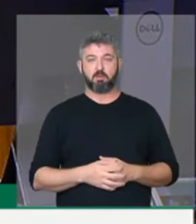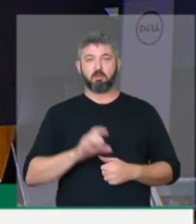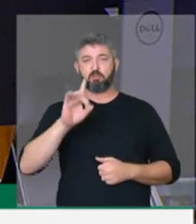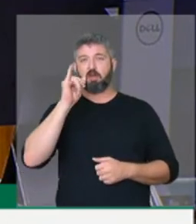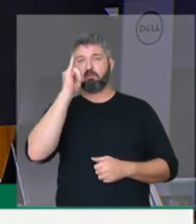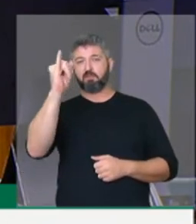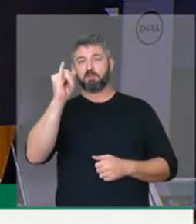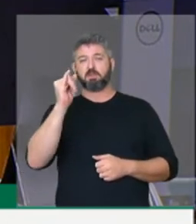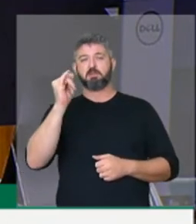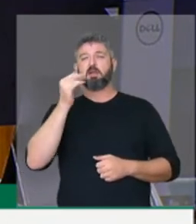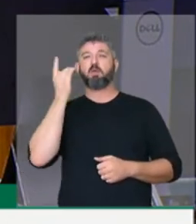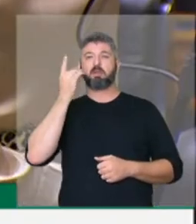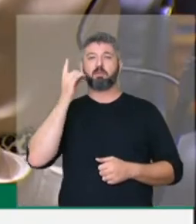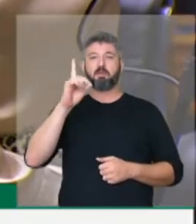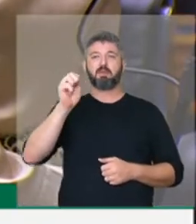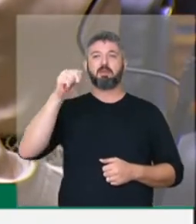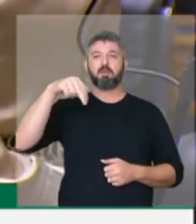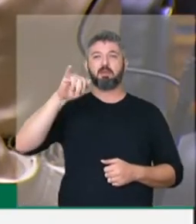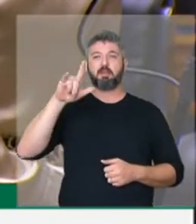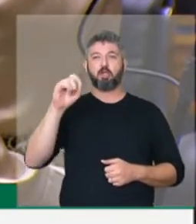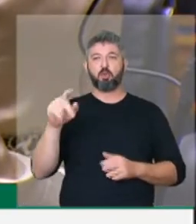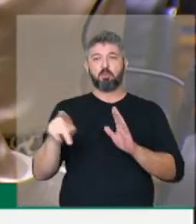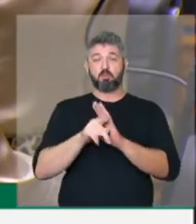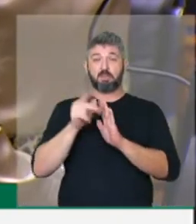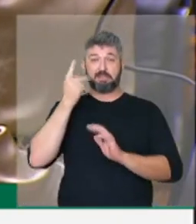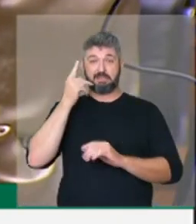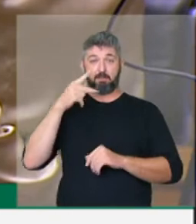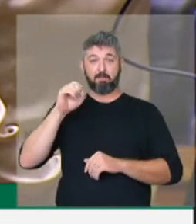30 SEGUNDOS PARA JUSTIFICAR O DEPUTADO DANILO DO CEARÁDO PSDB, TEVE PROBLEMA COM O APLICATIVO, MAS